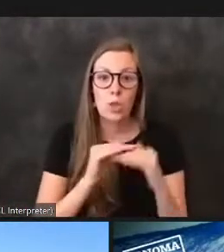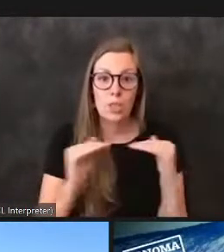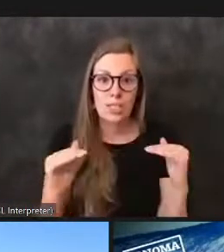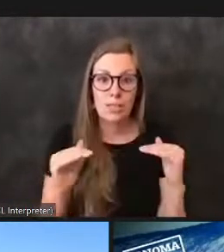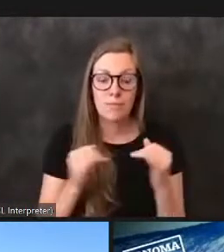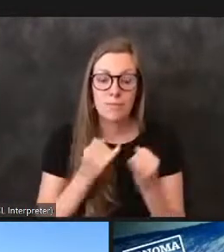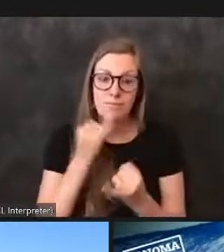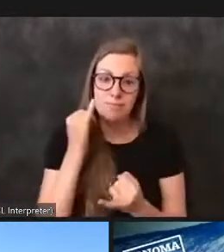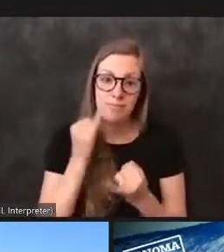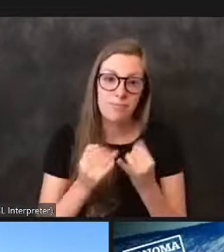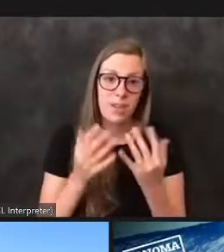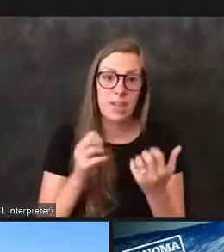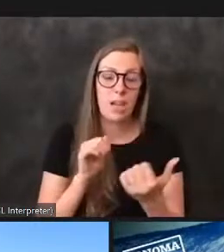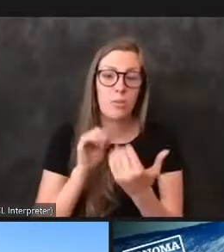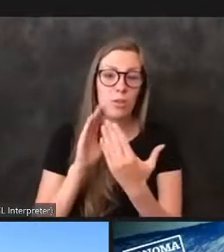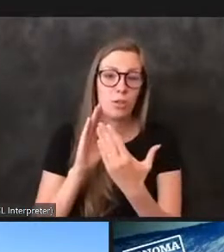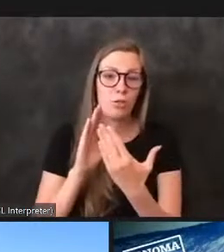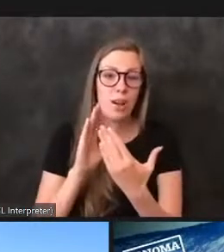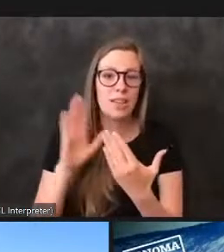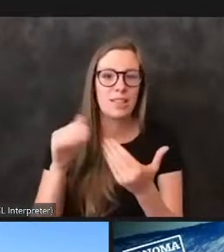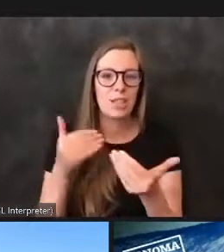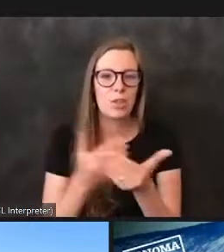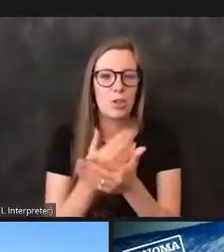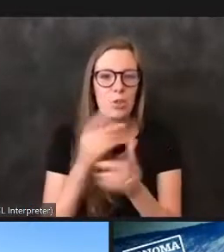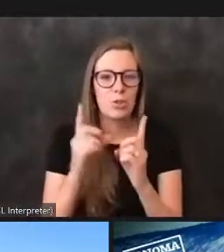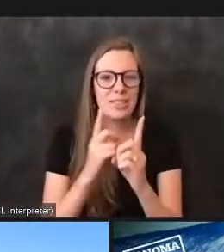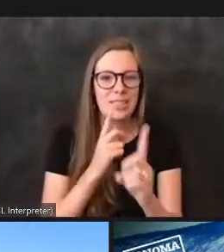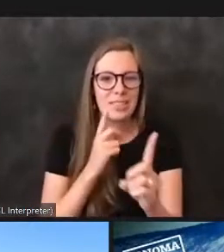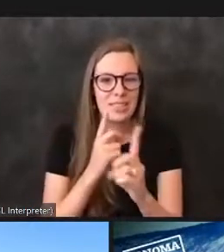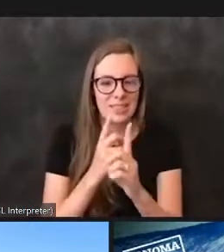Finalmente quiero adoptar la nueva guía Distanciamientos de Inici para las